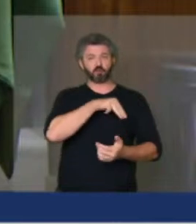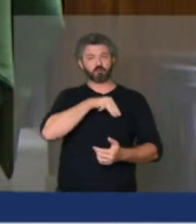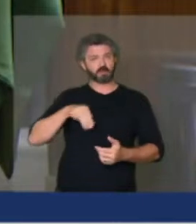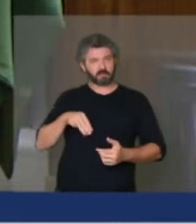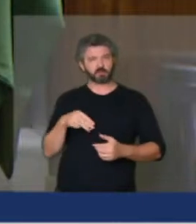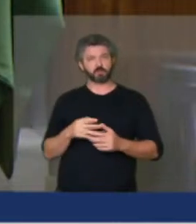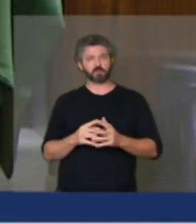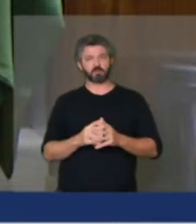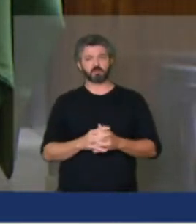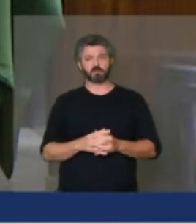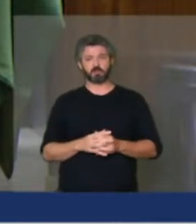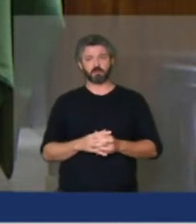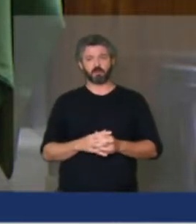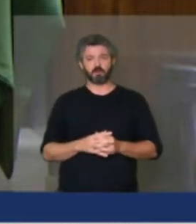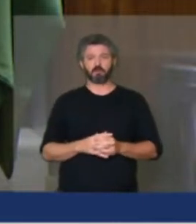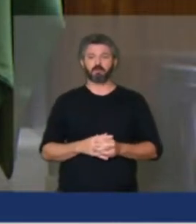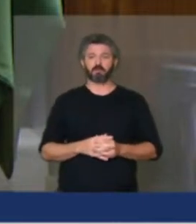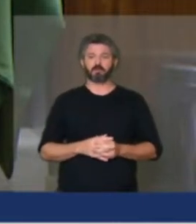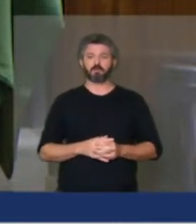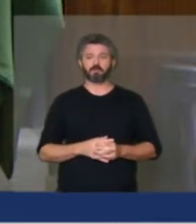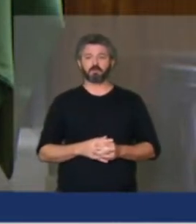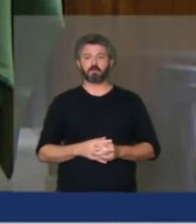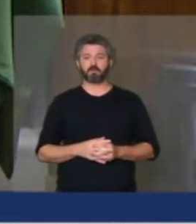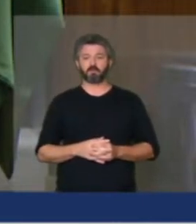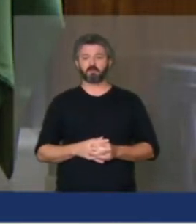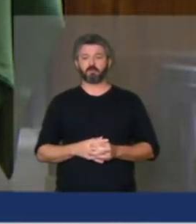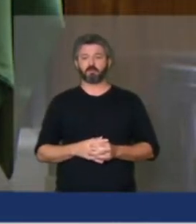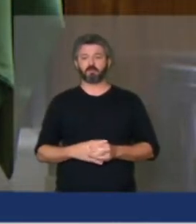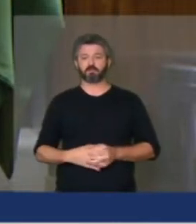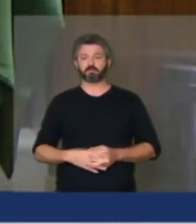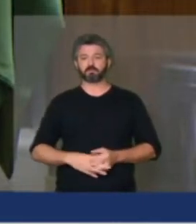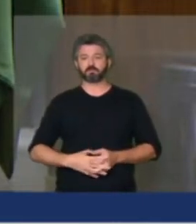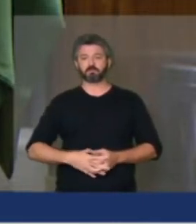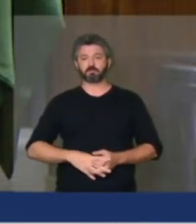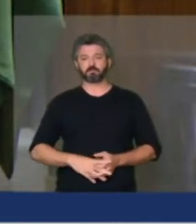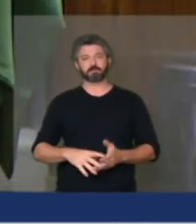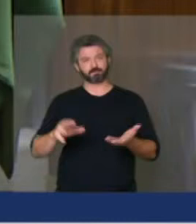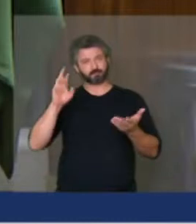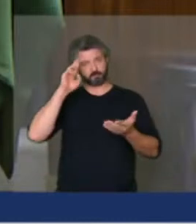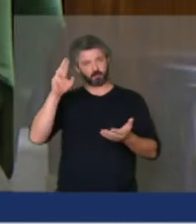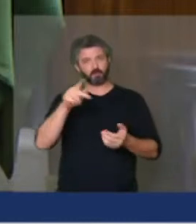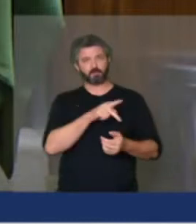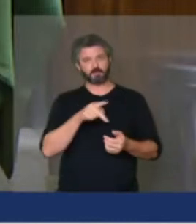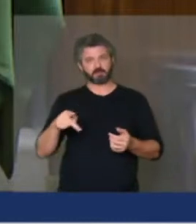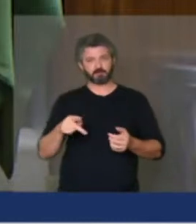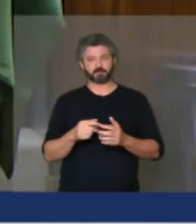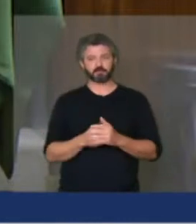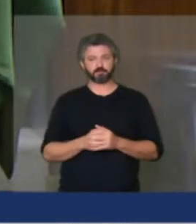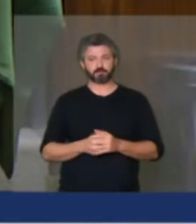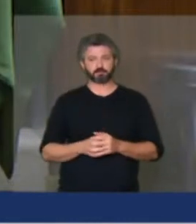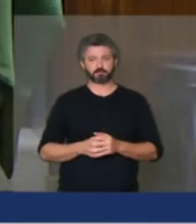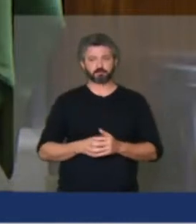DO MINISTRO, ISSO É IGUAL... [SOA A CAMPAINHA]. [DEPUTADO]: SENHOR PRESIDENTE, O MINISTRO É IGUAL MULHER DE CÉ SAR, ELE